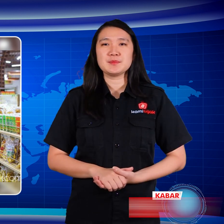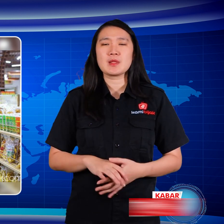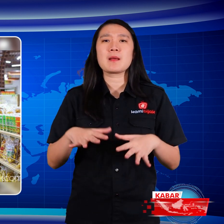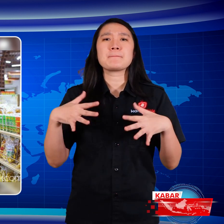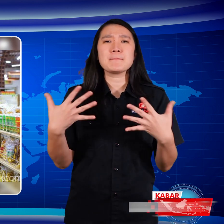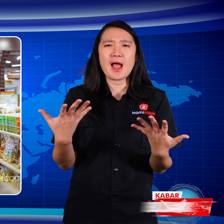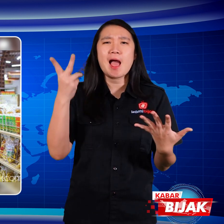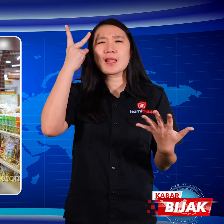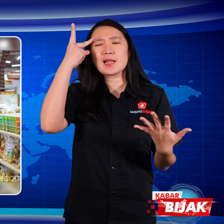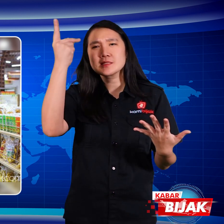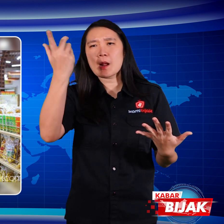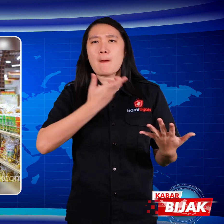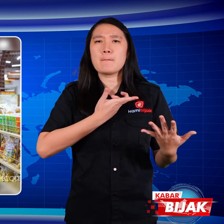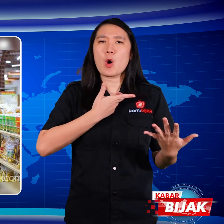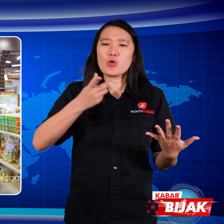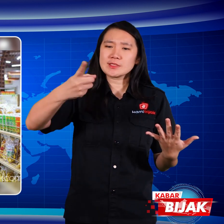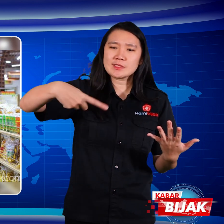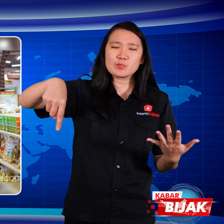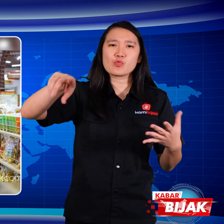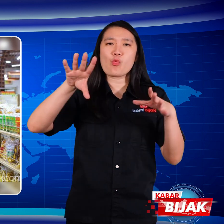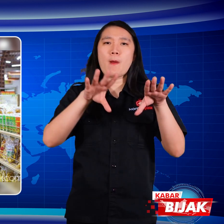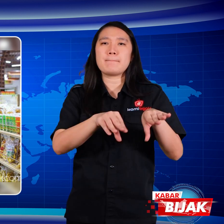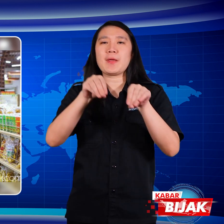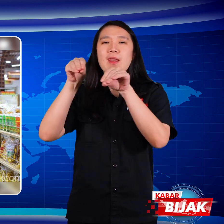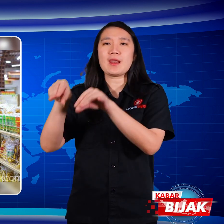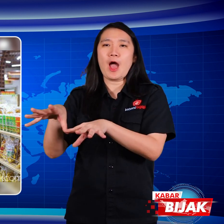Maka rencananya mau semua dipindahkan